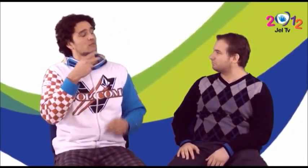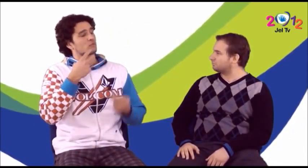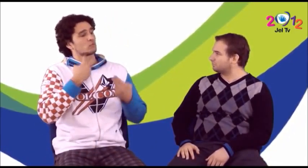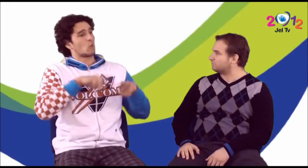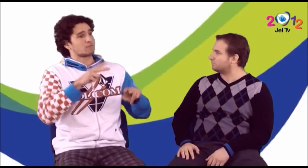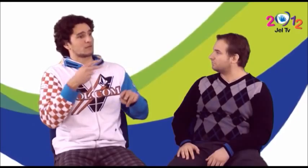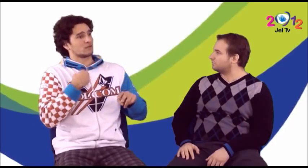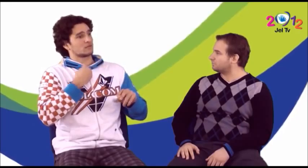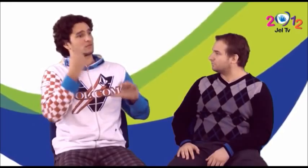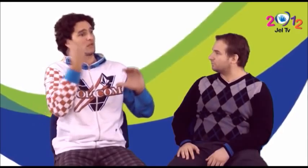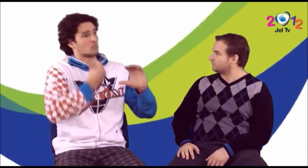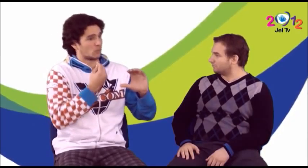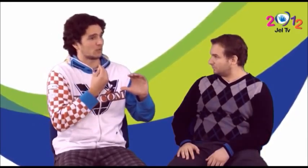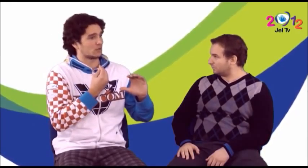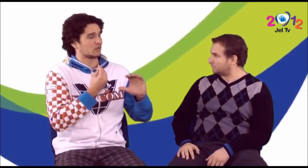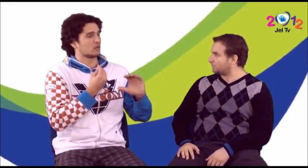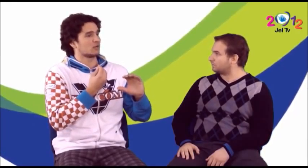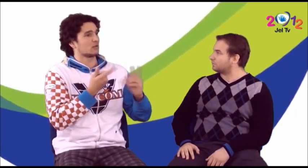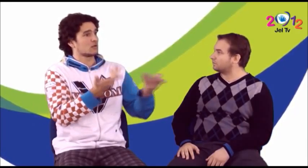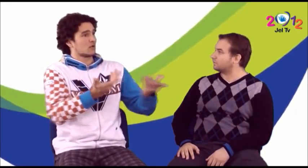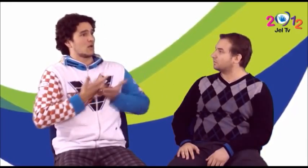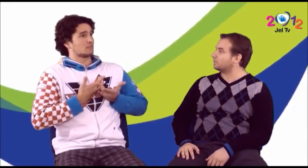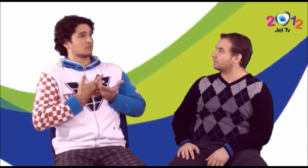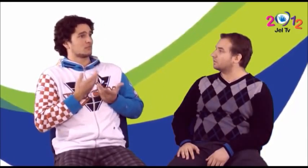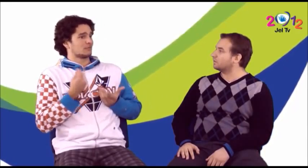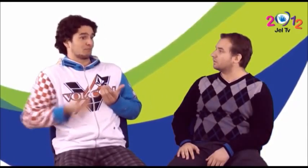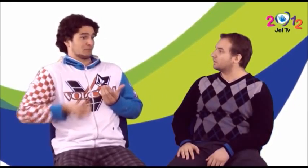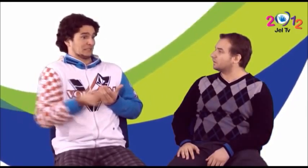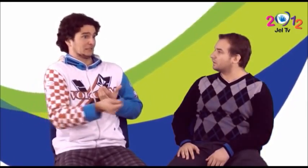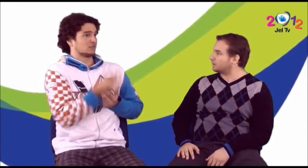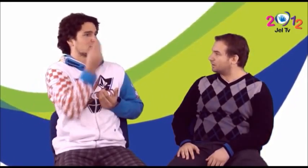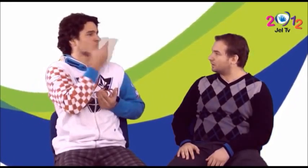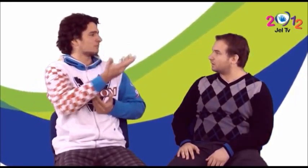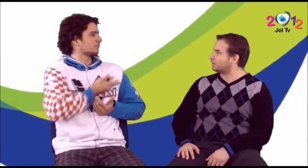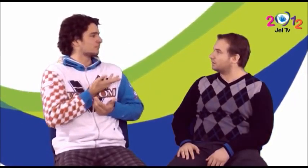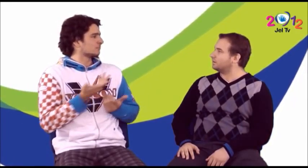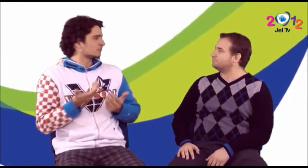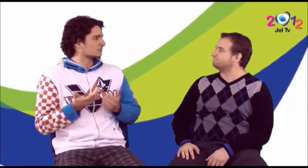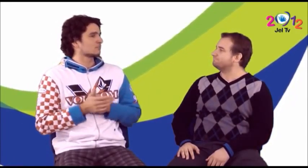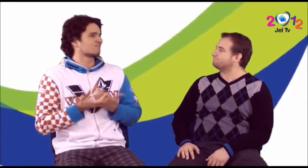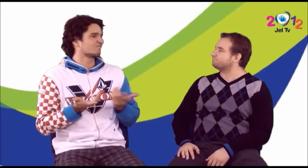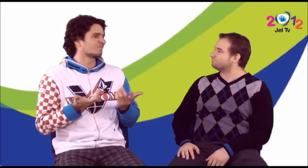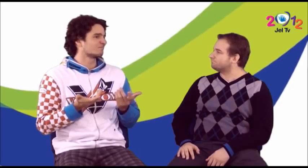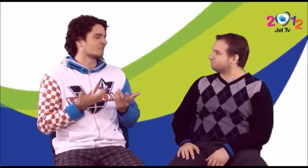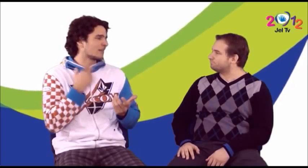Ha valamit tanulunk, a minõségi tudás pénzbe kerül. Sajnos elég drága.